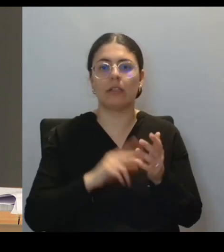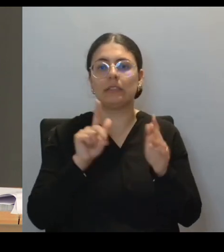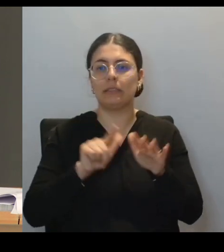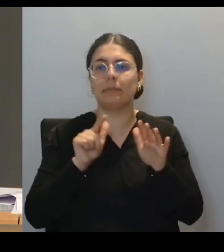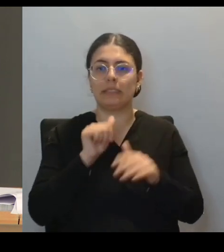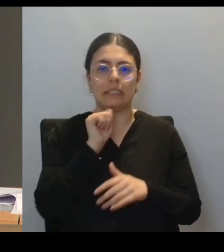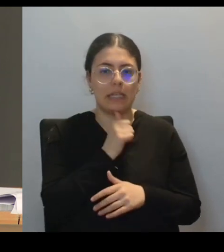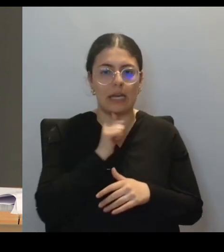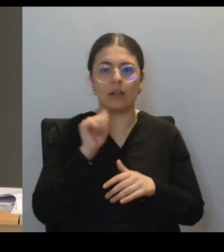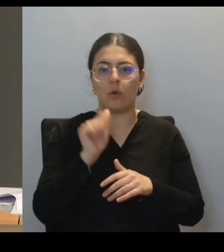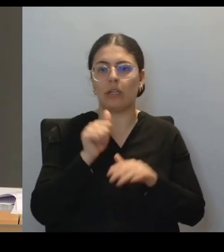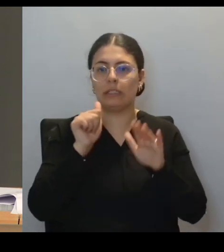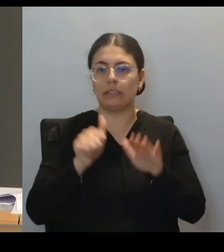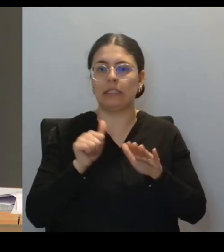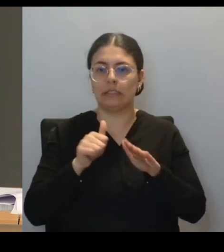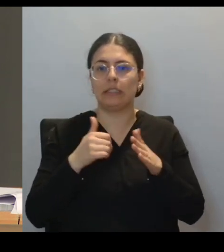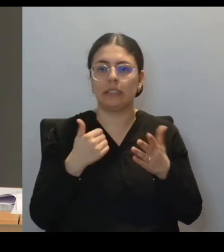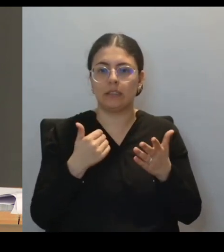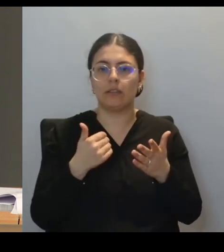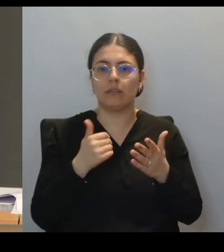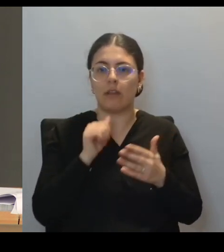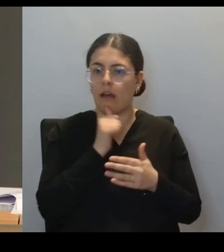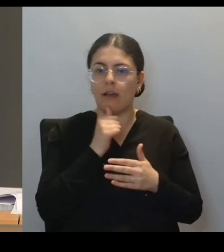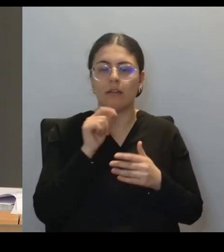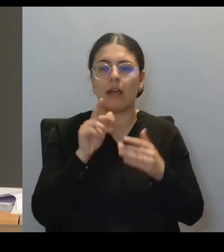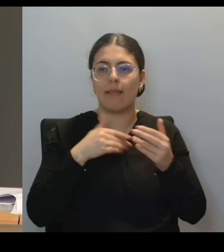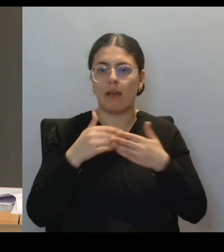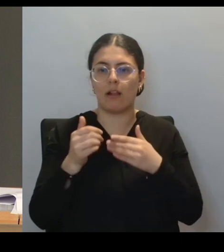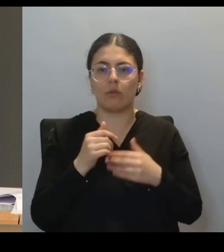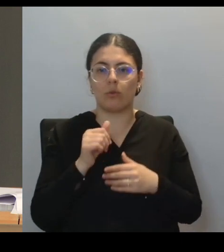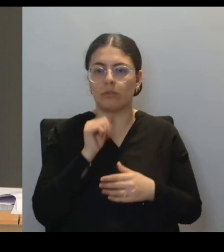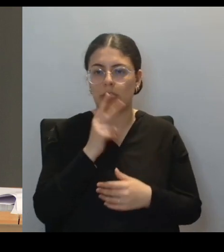Abgeordneter Thorsten Weiß abgegebene 137 ungültig.